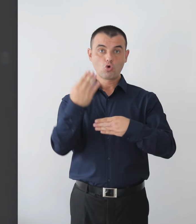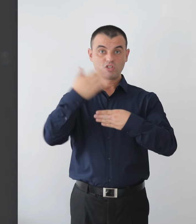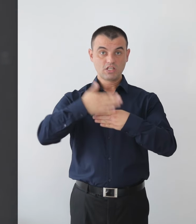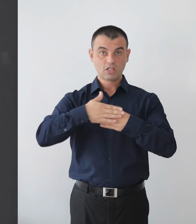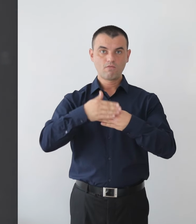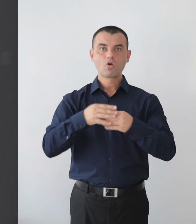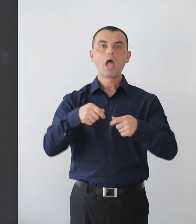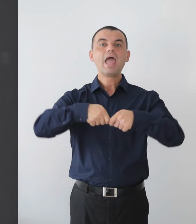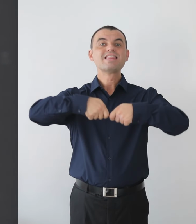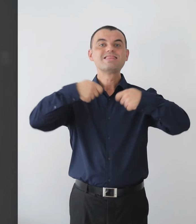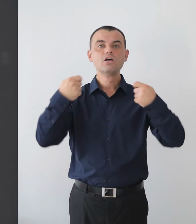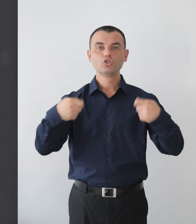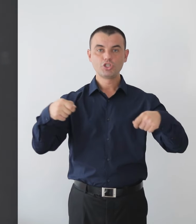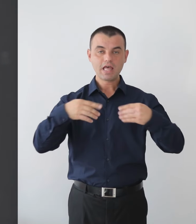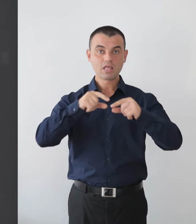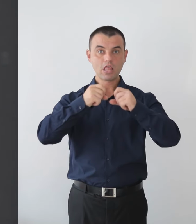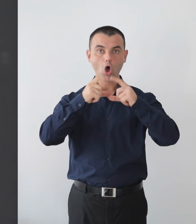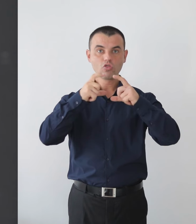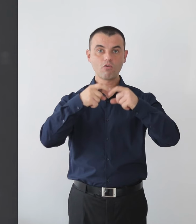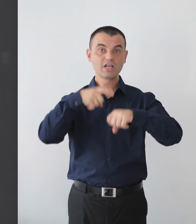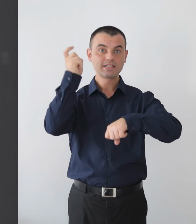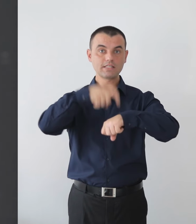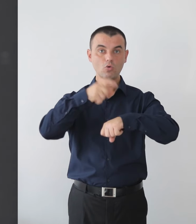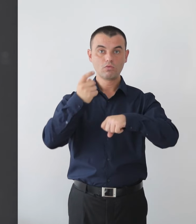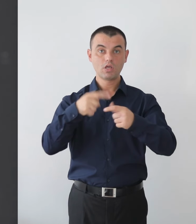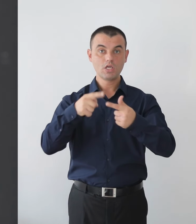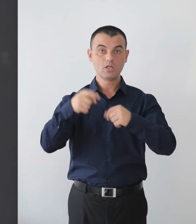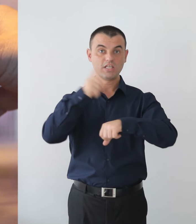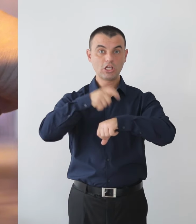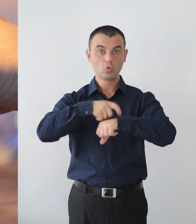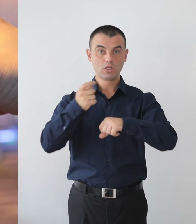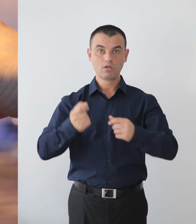Скоростта на затвора е продължителност на експозицията в части от секундата или секунди.